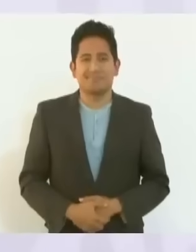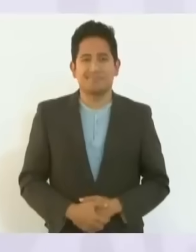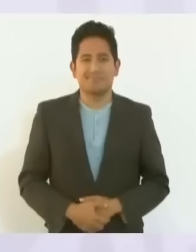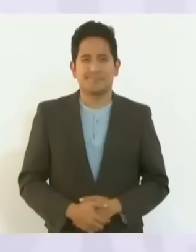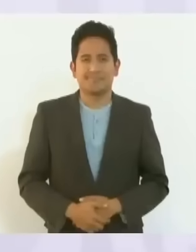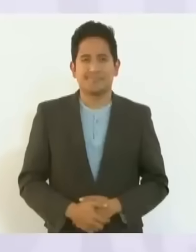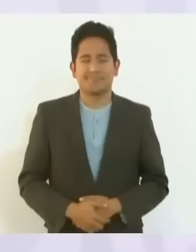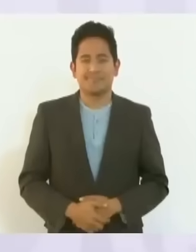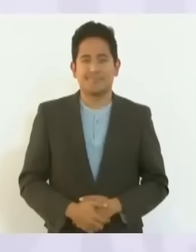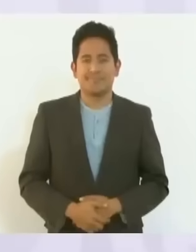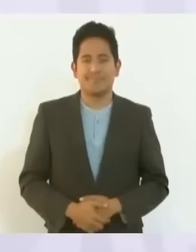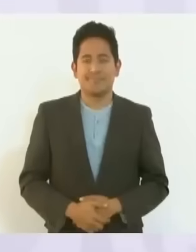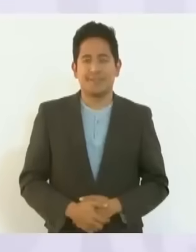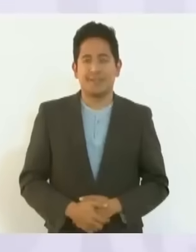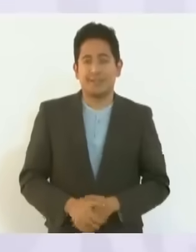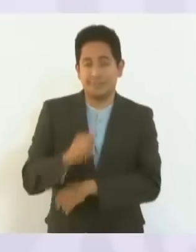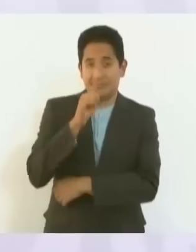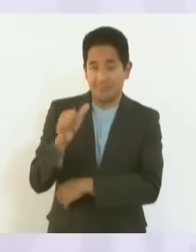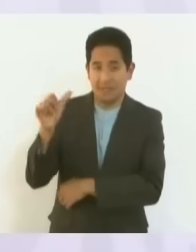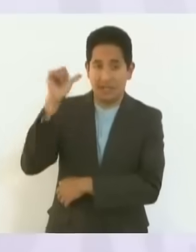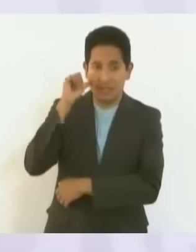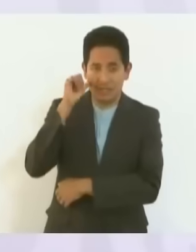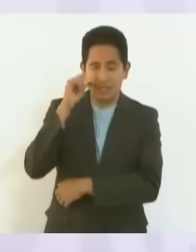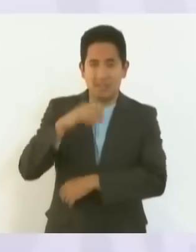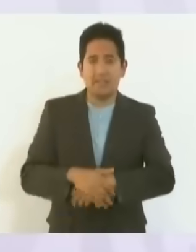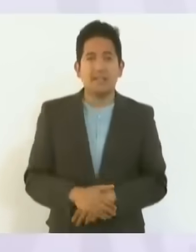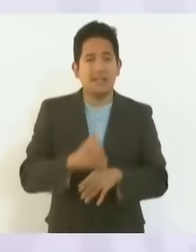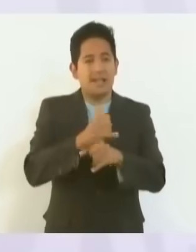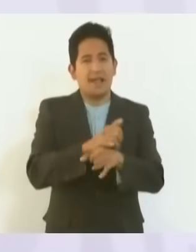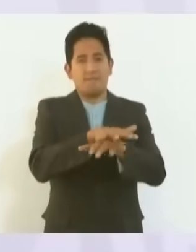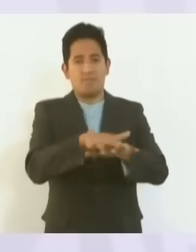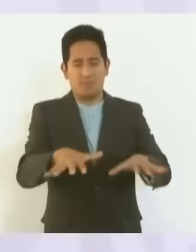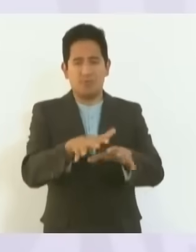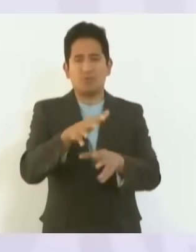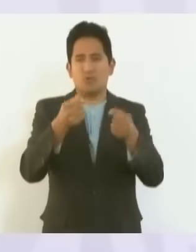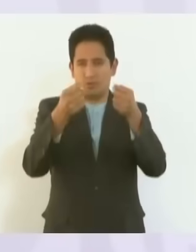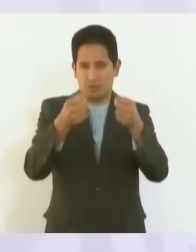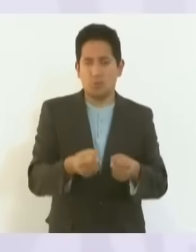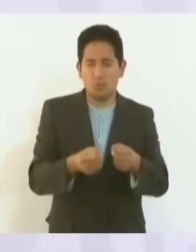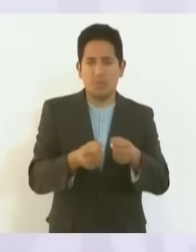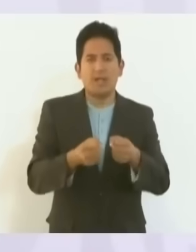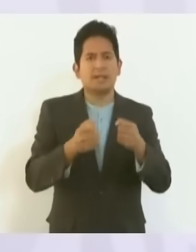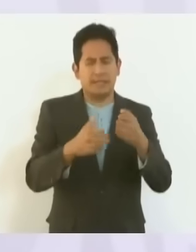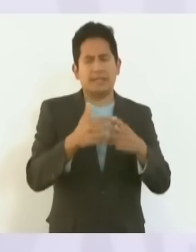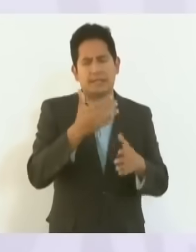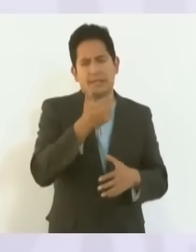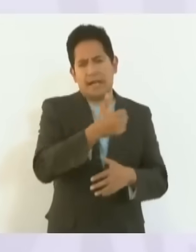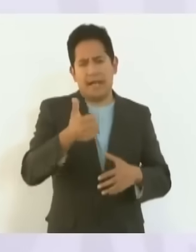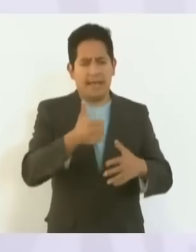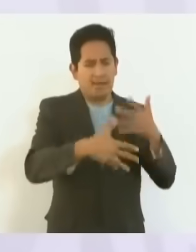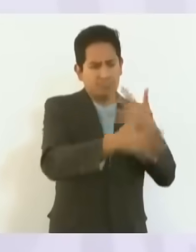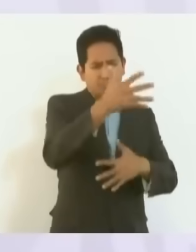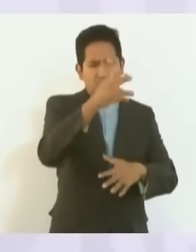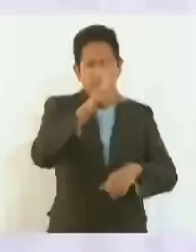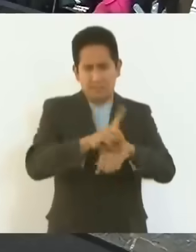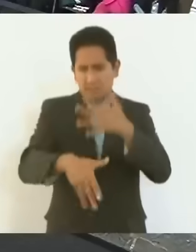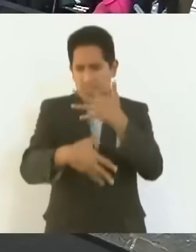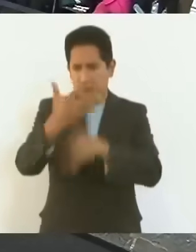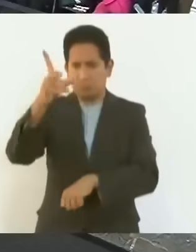se presentó el informe de seguridad, lo presentamos cada 15 días y el día de ayer